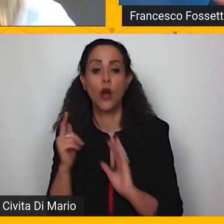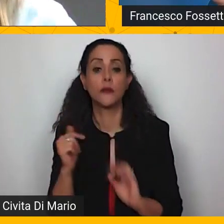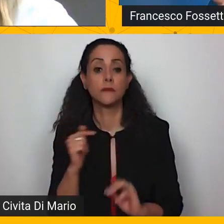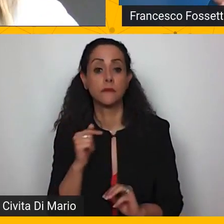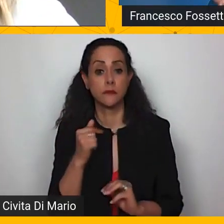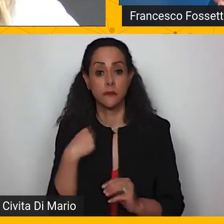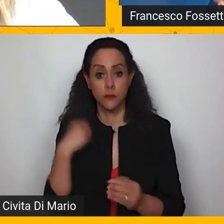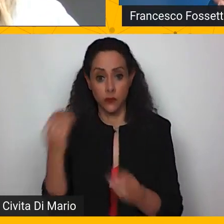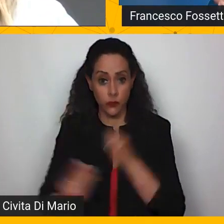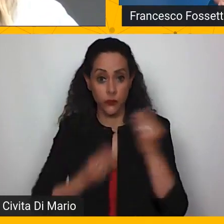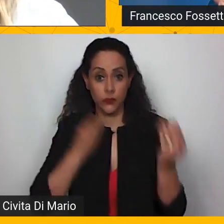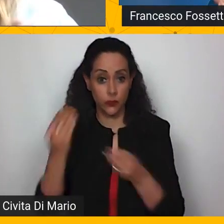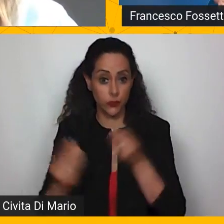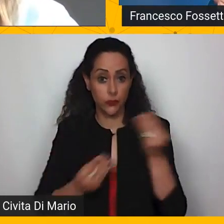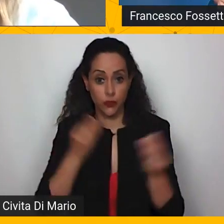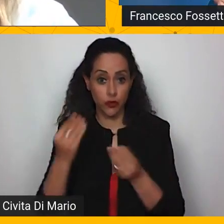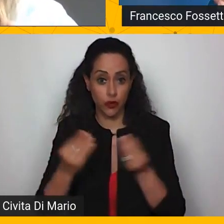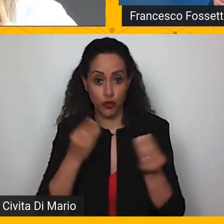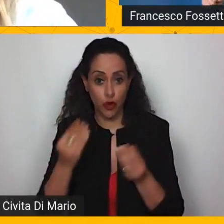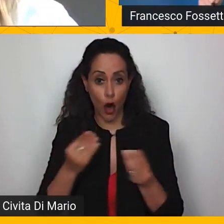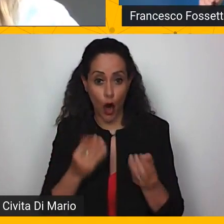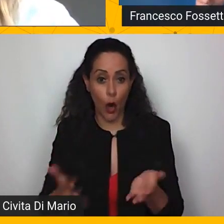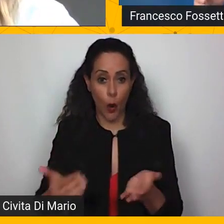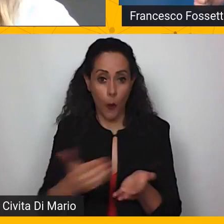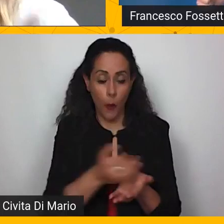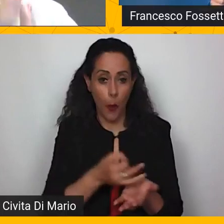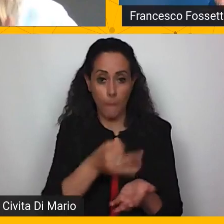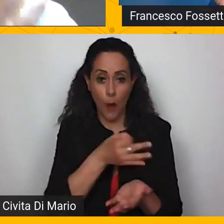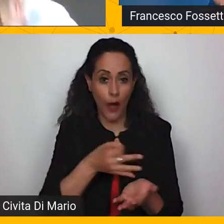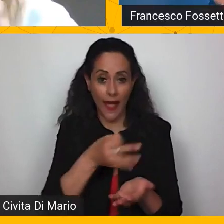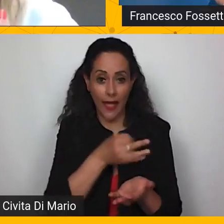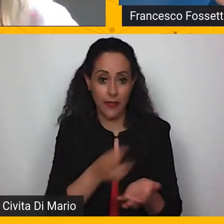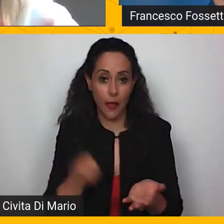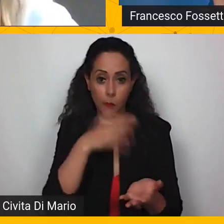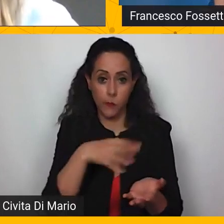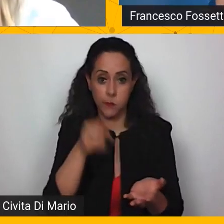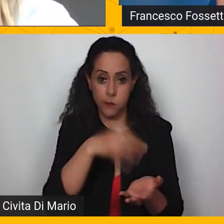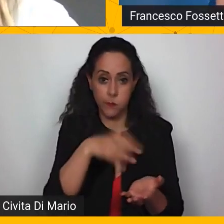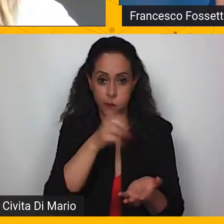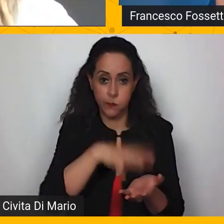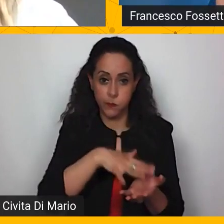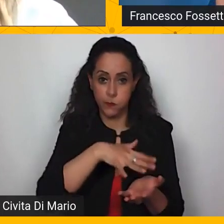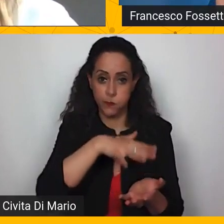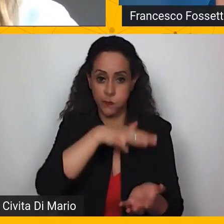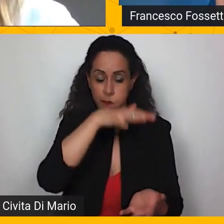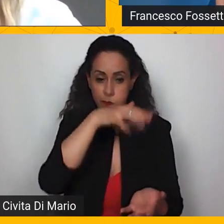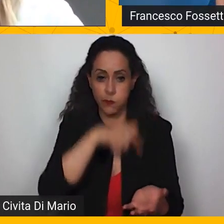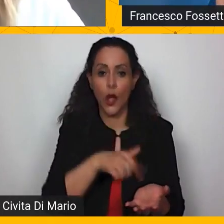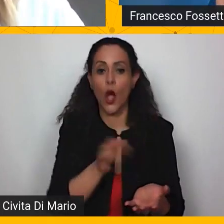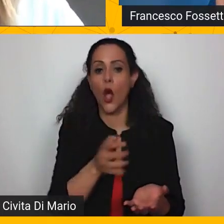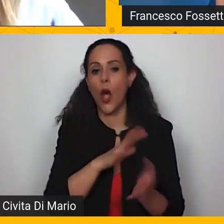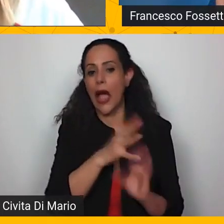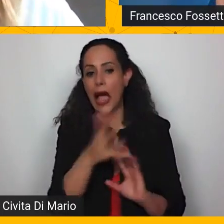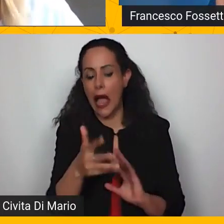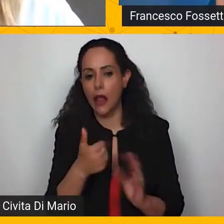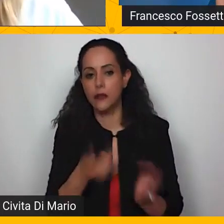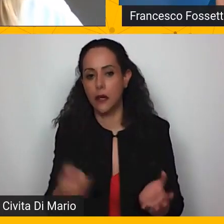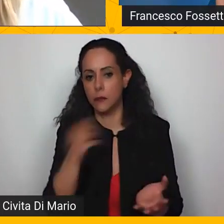giochi, più ti fa più accumuli ehm monetine piuttosto che non